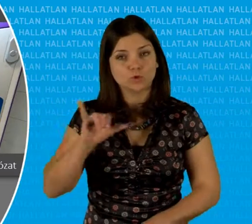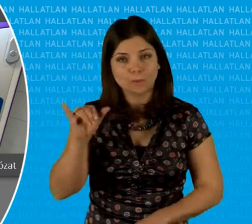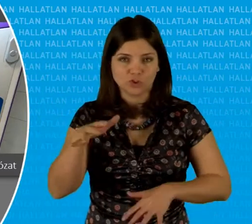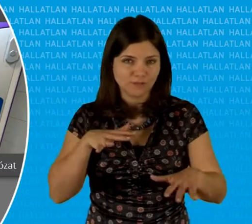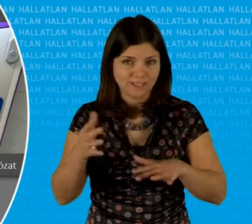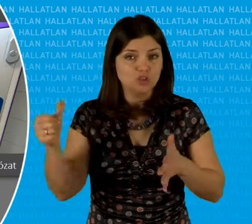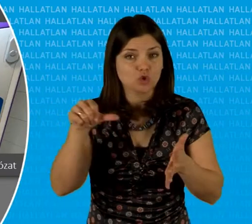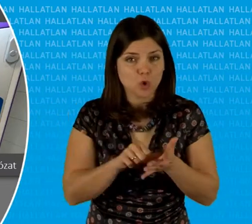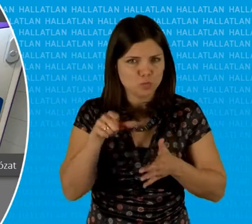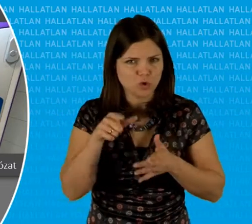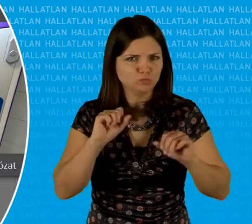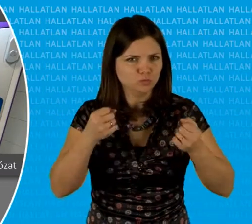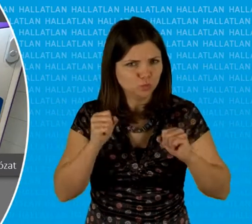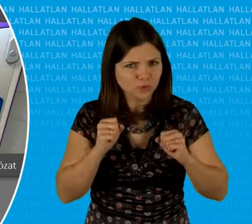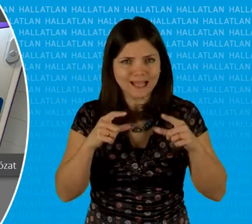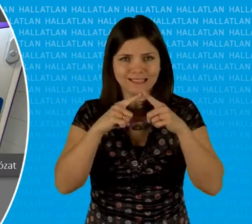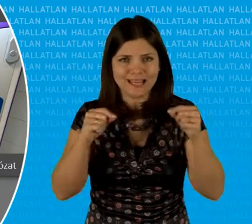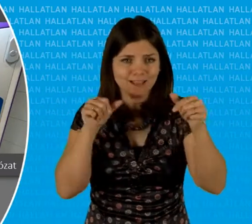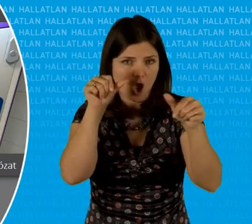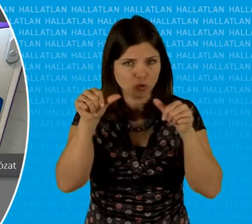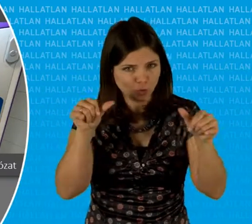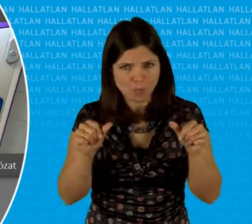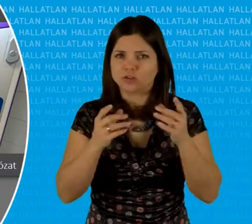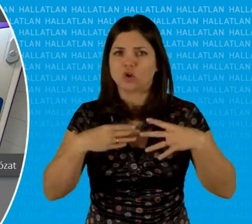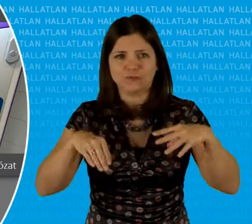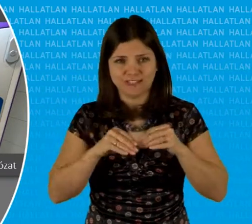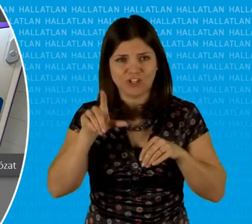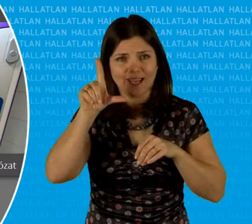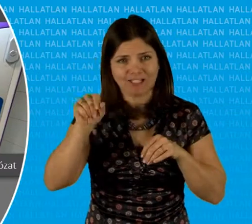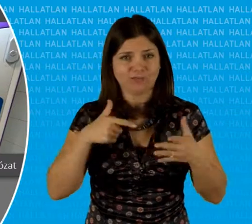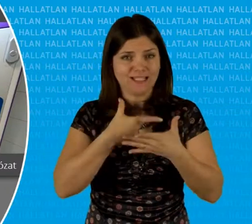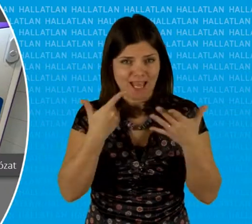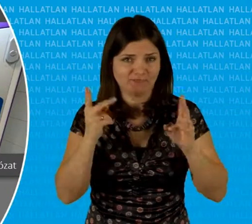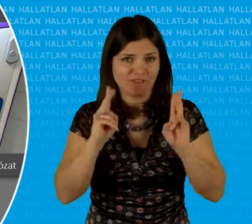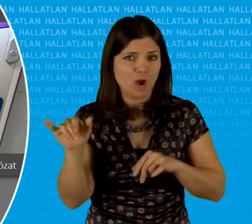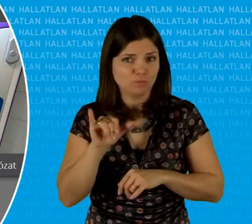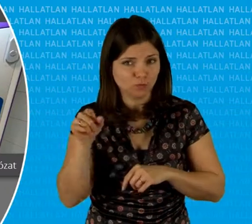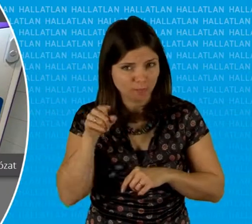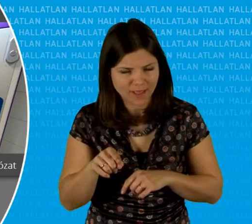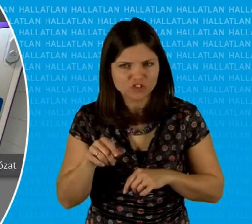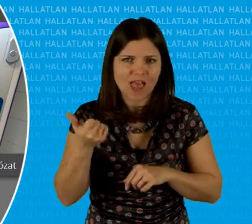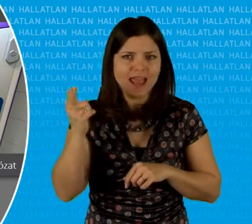A Budapesti Közlekedési Központ által működtetett 270 budapesti jegyautomata